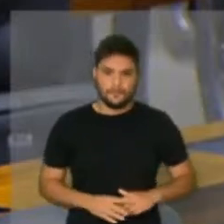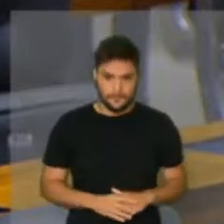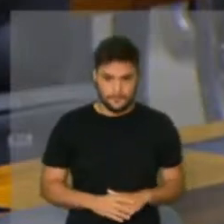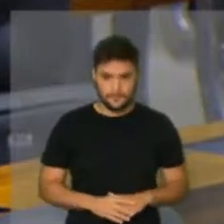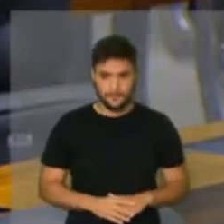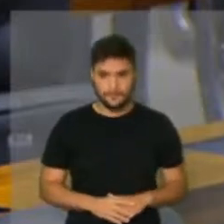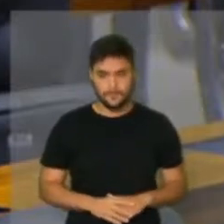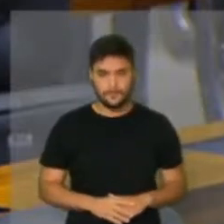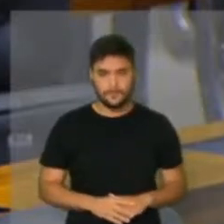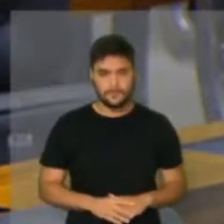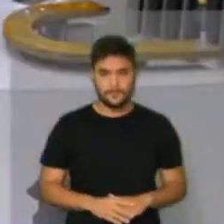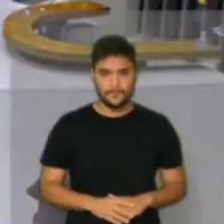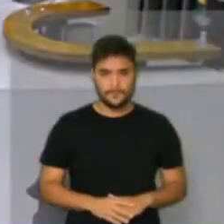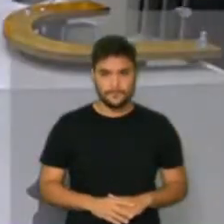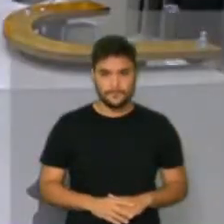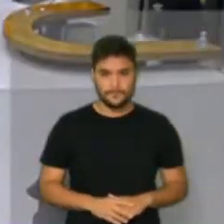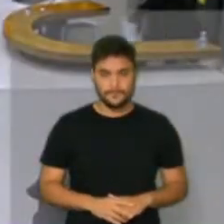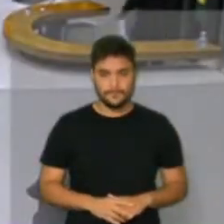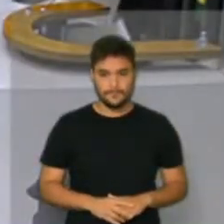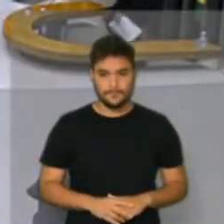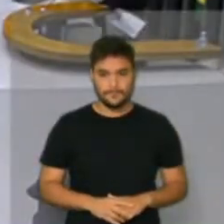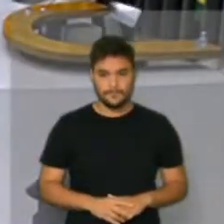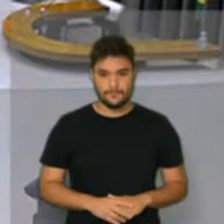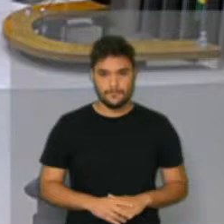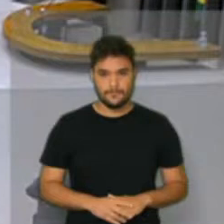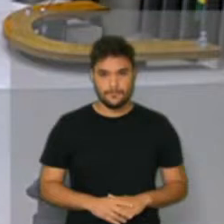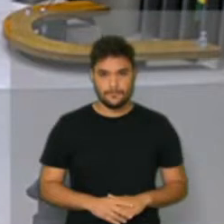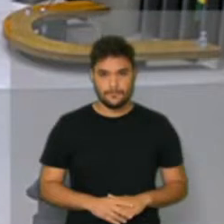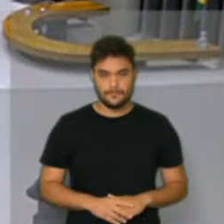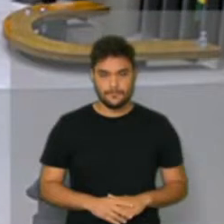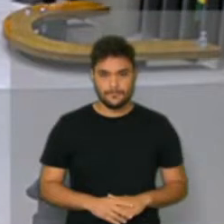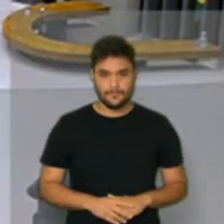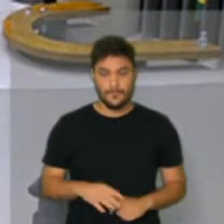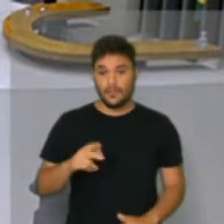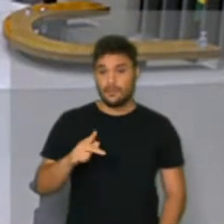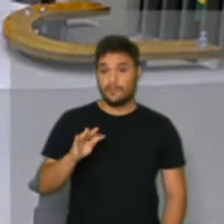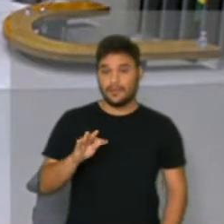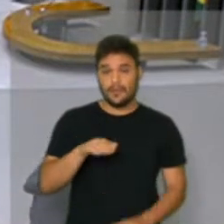TANTO. [PRESIDENTE]: PT VOTA